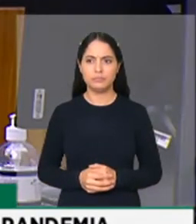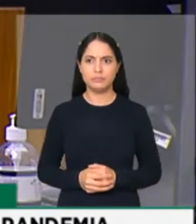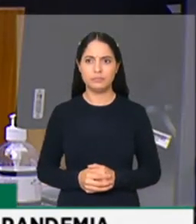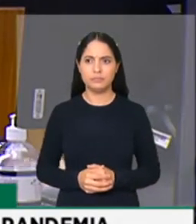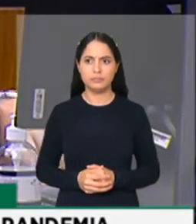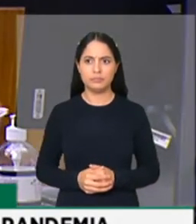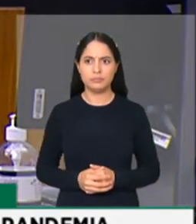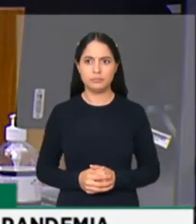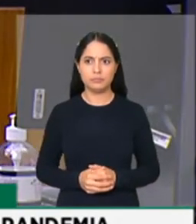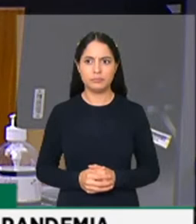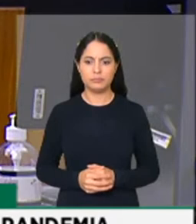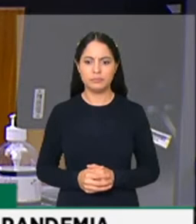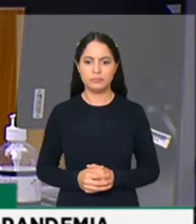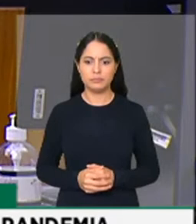. PULO, PULO. -- [PRESIDENTE]: DEPUTADO CARRERAS ENTÃO QUER FAZER UM ESCLARECIMENTO AQUI,